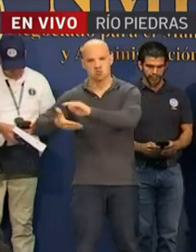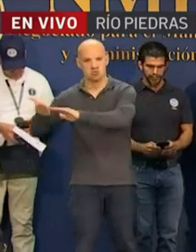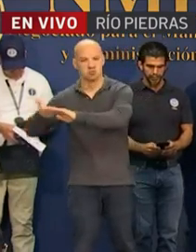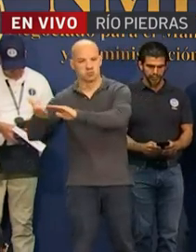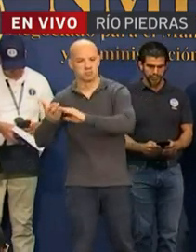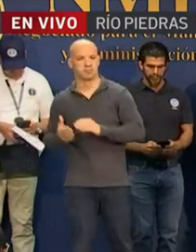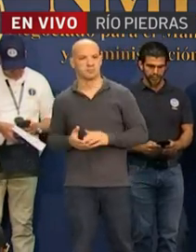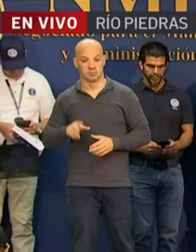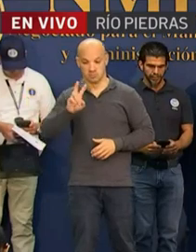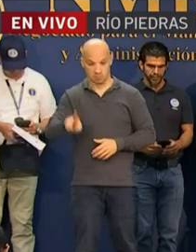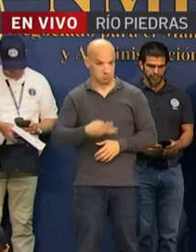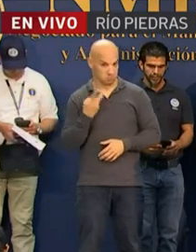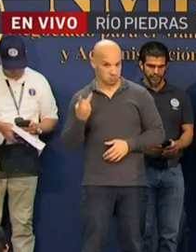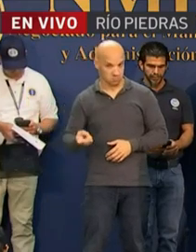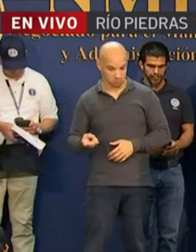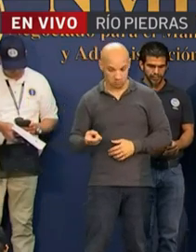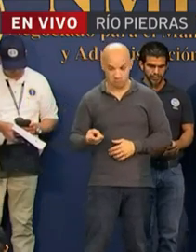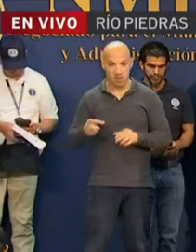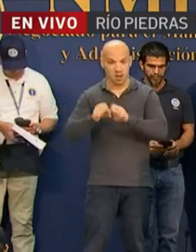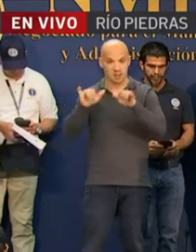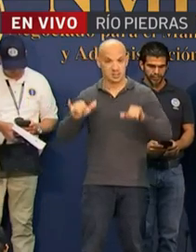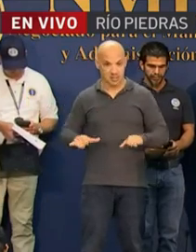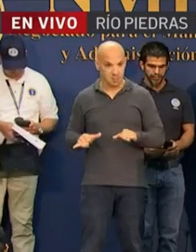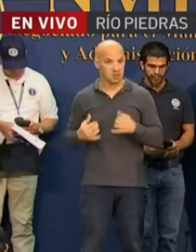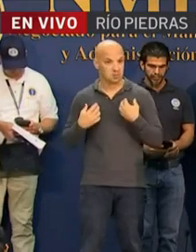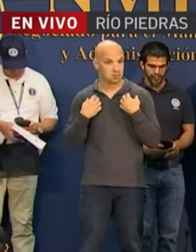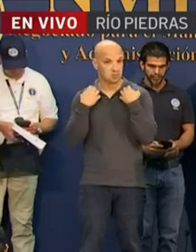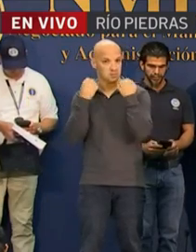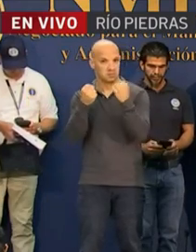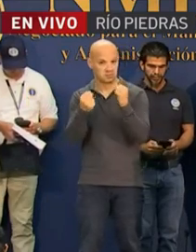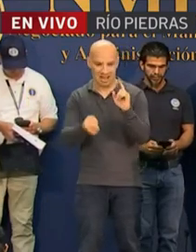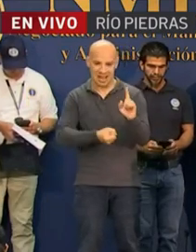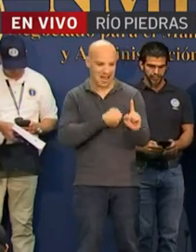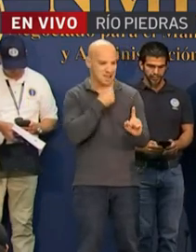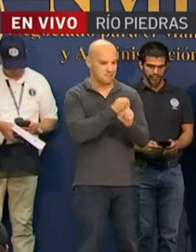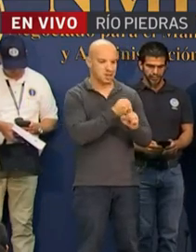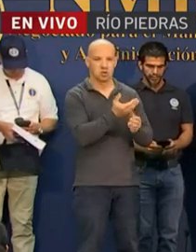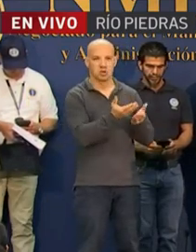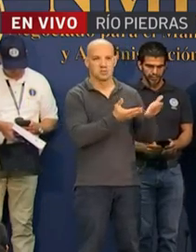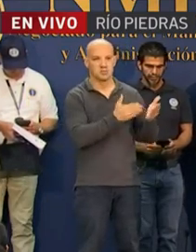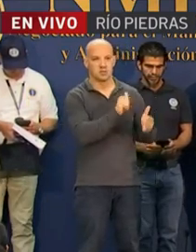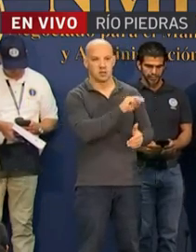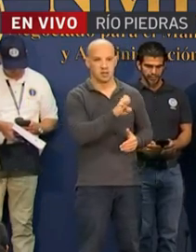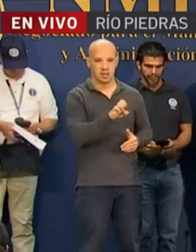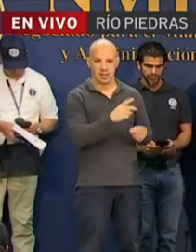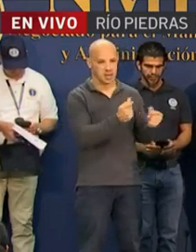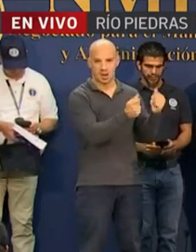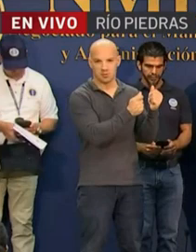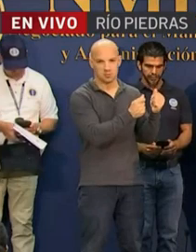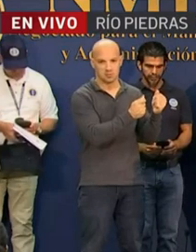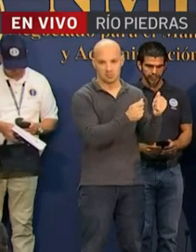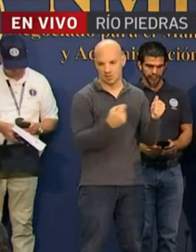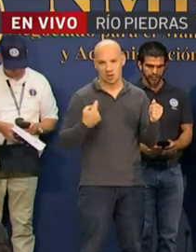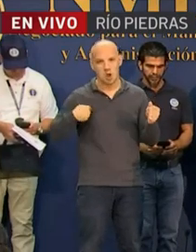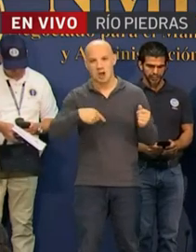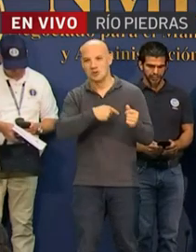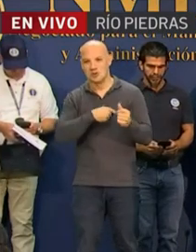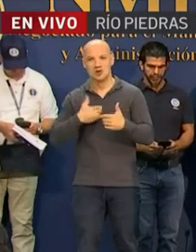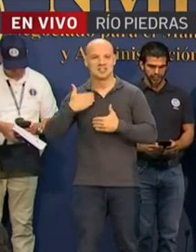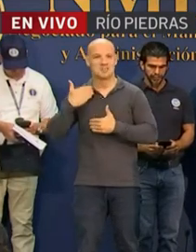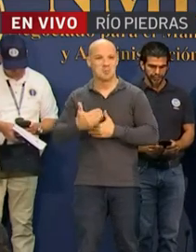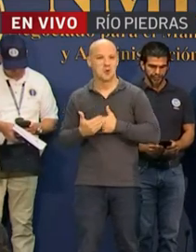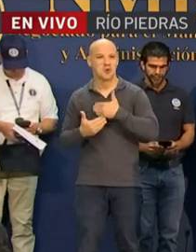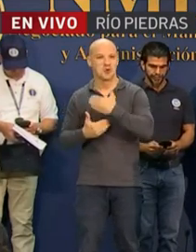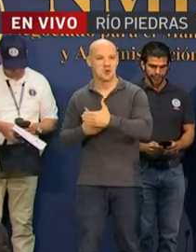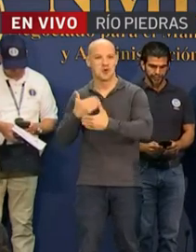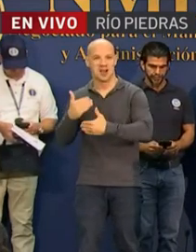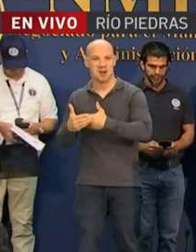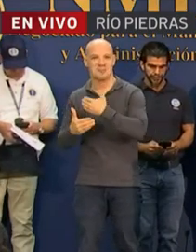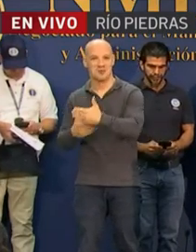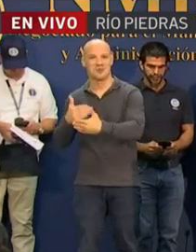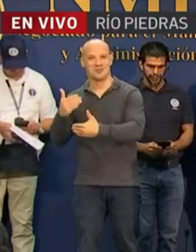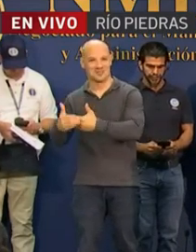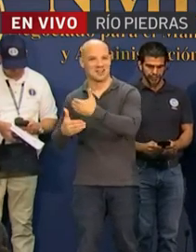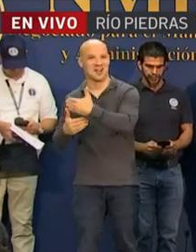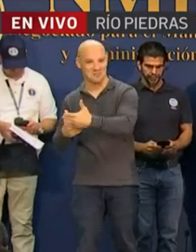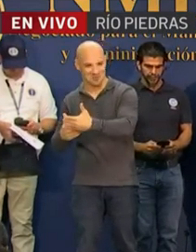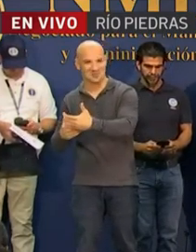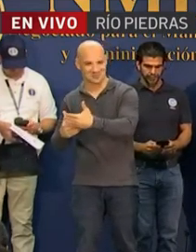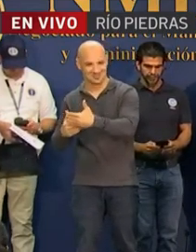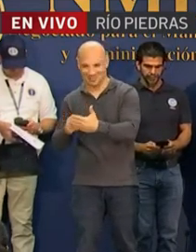TIENEN BUENAS TUBERÍAS.